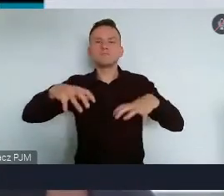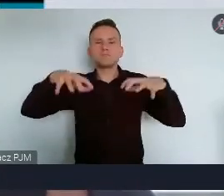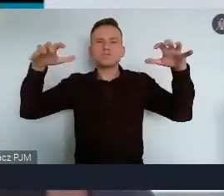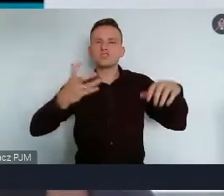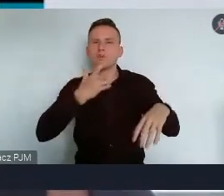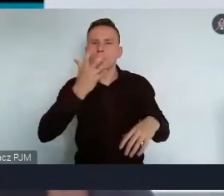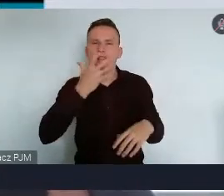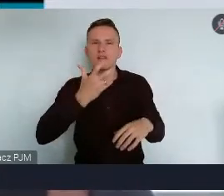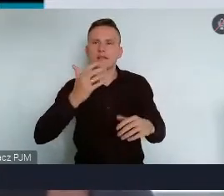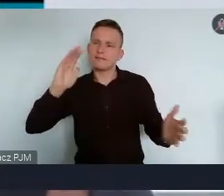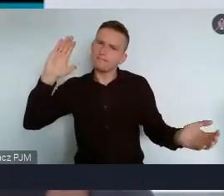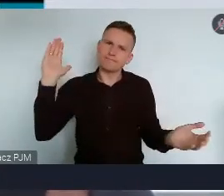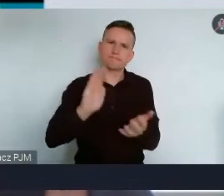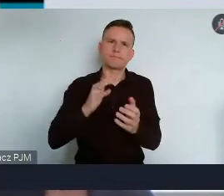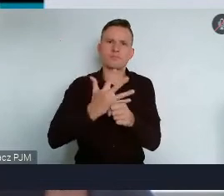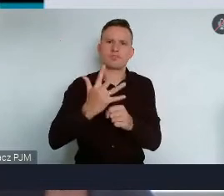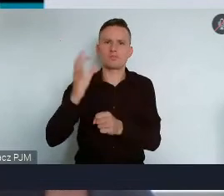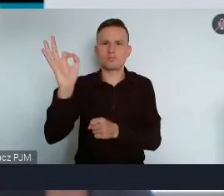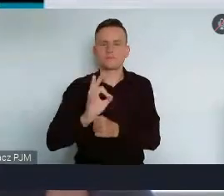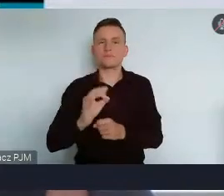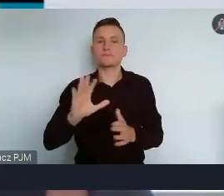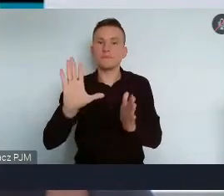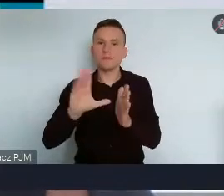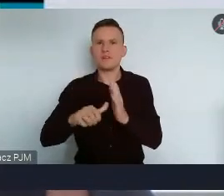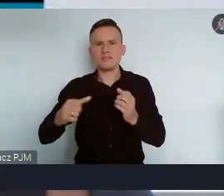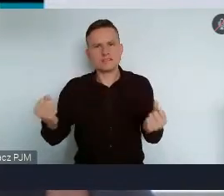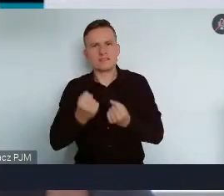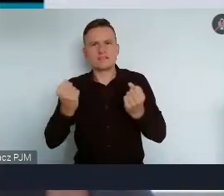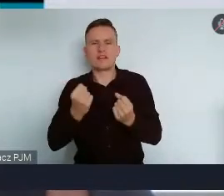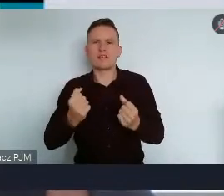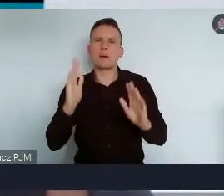Miasta walczą o lepszą jakość powietrza, bezpieczniejszy transport,